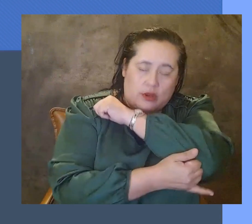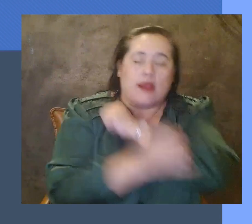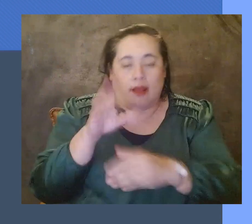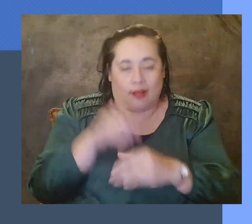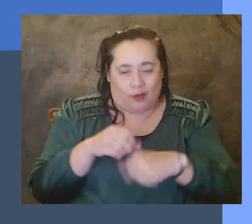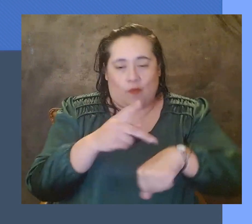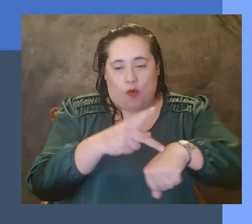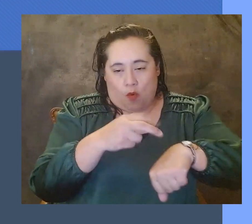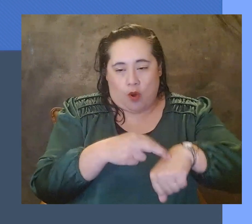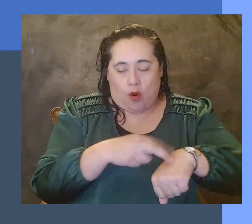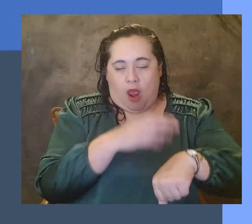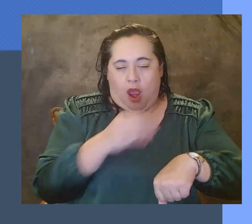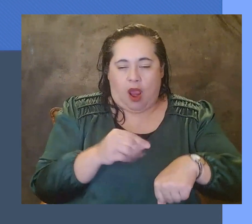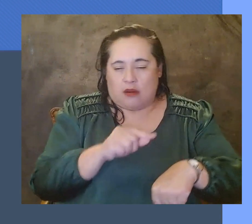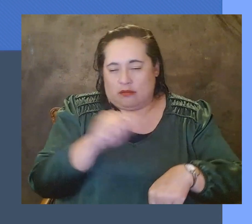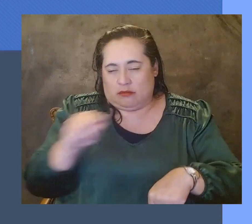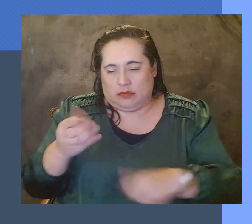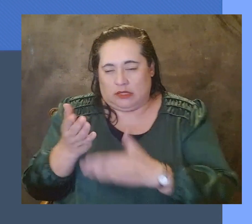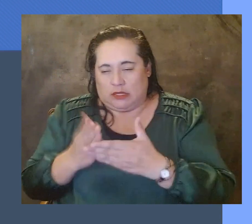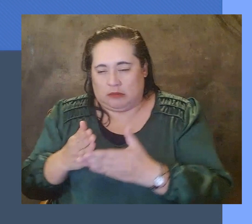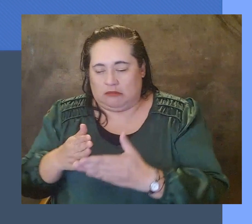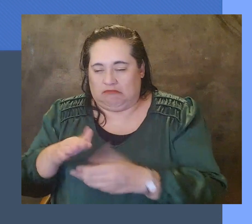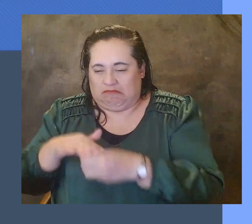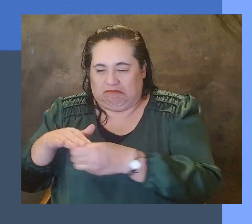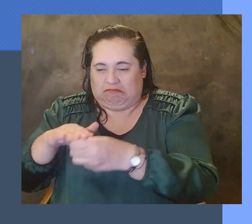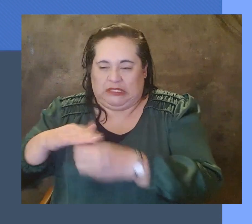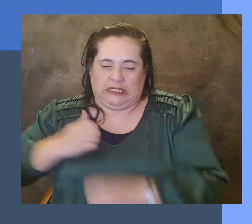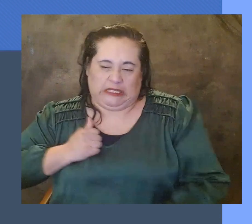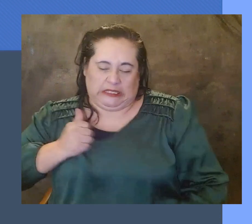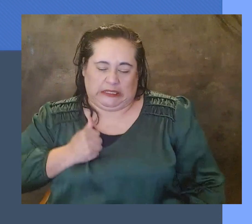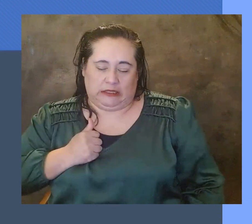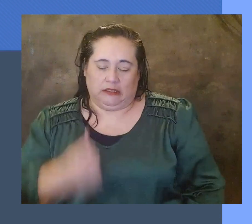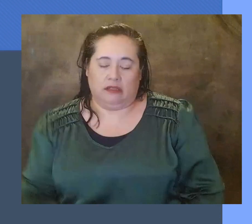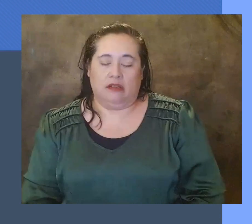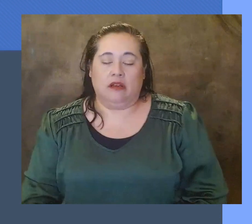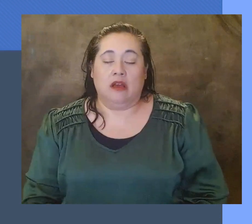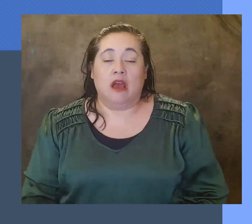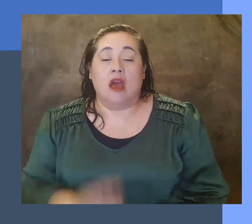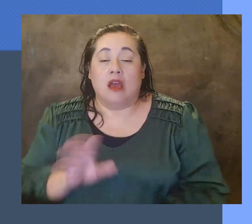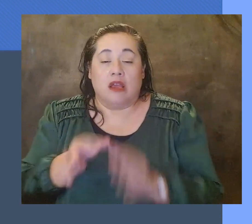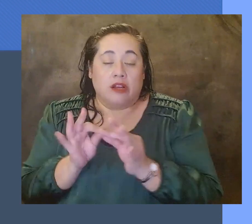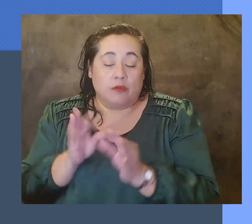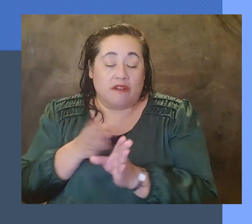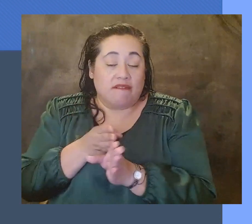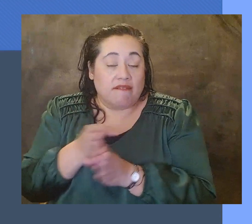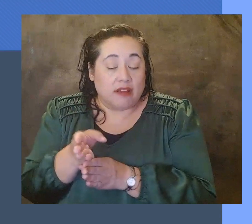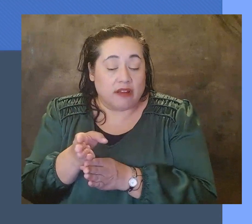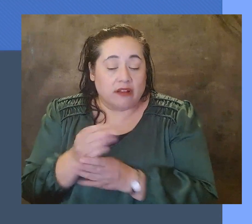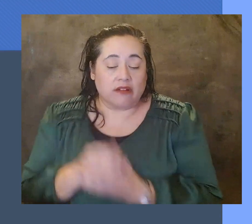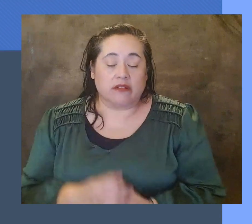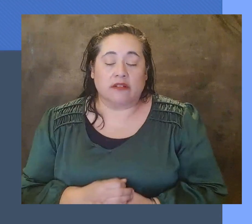incluyendo Puerto Rico y algunas provincias en Canadá, el campo de interpretación.